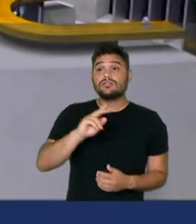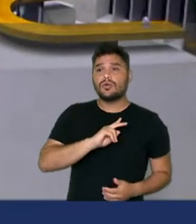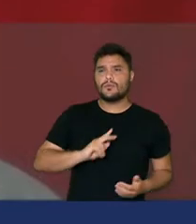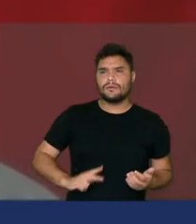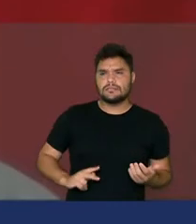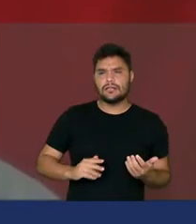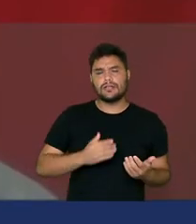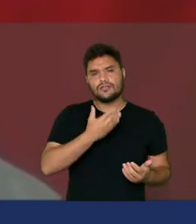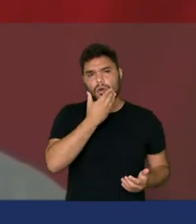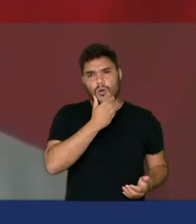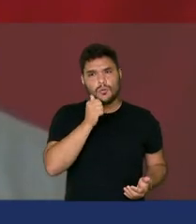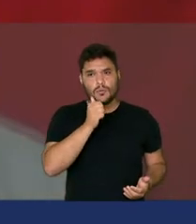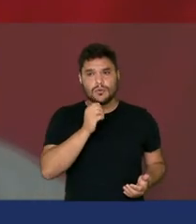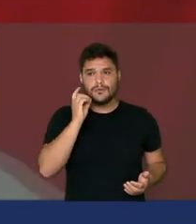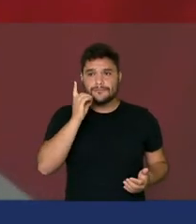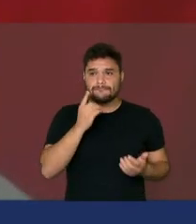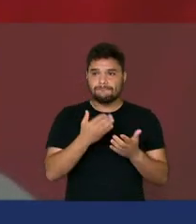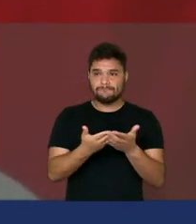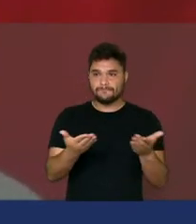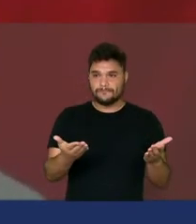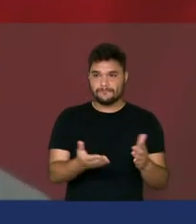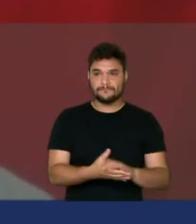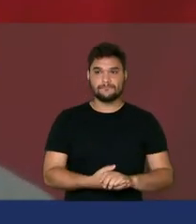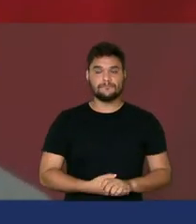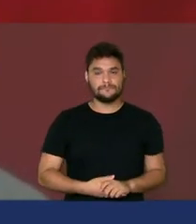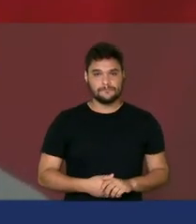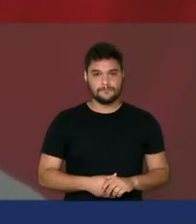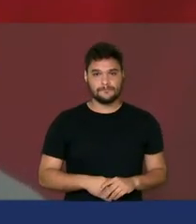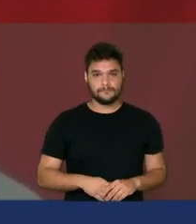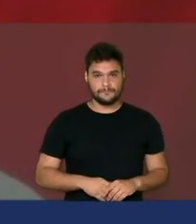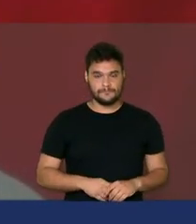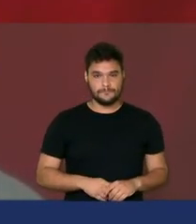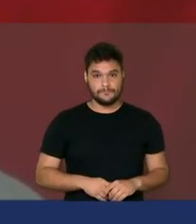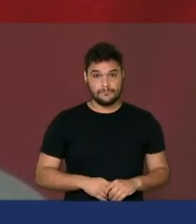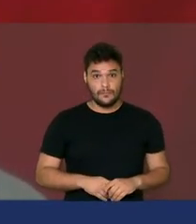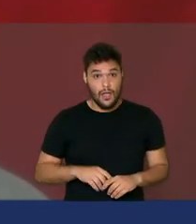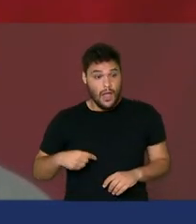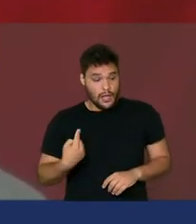MATOS. -- [DEP [DEPUTADO]: SENHOR PRESIDENTE, SENHORAS E SENHORES PARLAMENTARES, NÓS